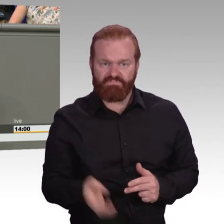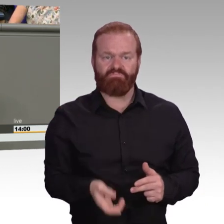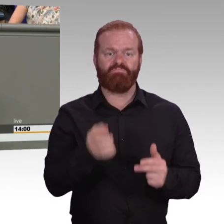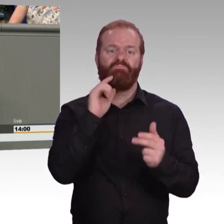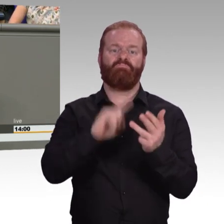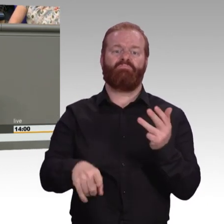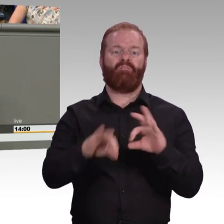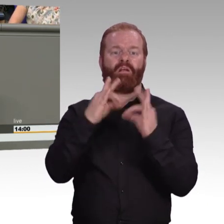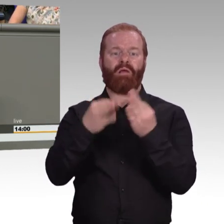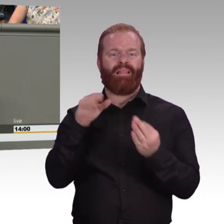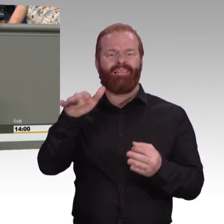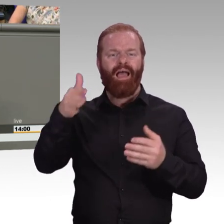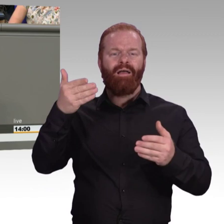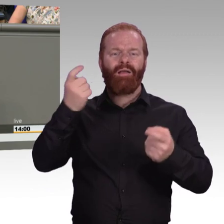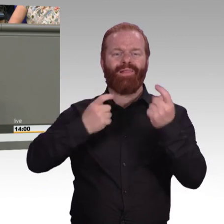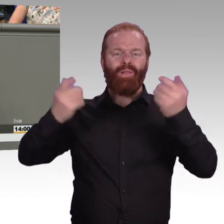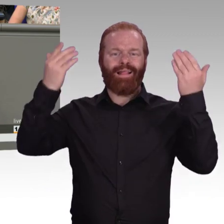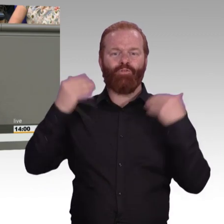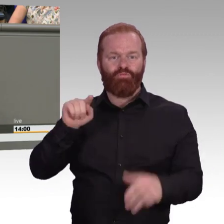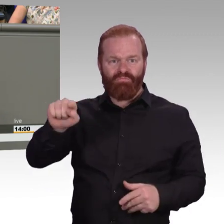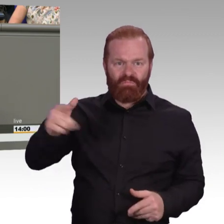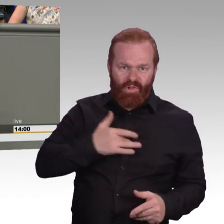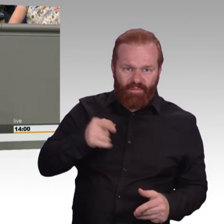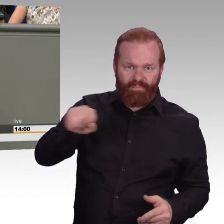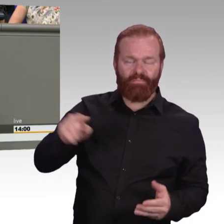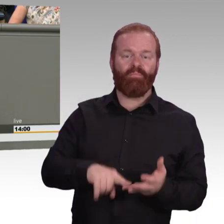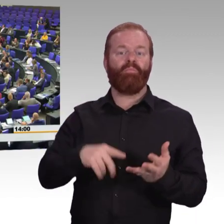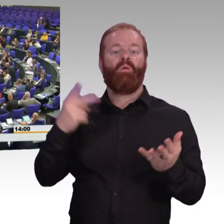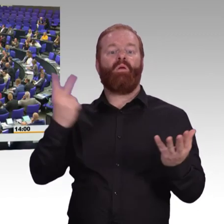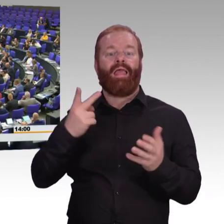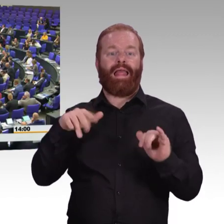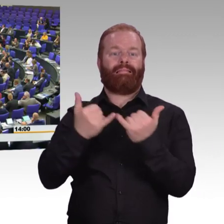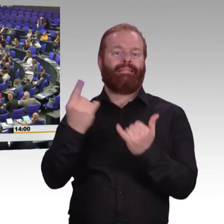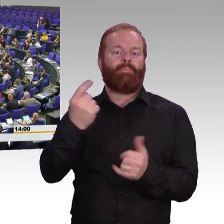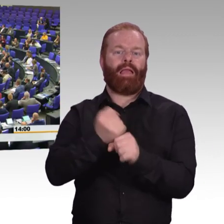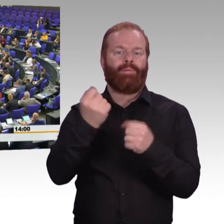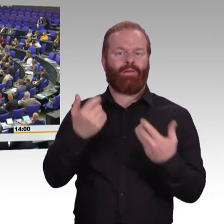und hier in der Regierung bewegt sich leider nichts, meine Damen und Herren. (Beifall)